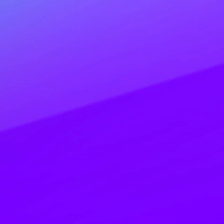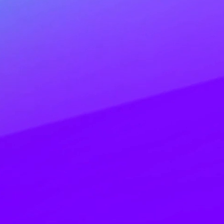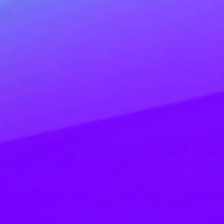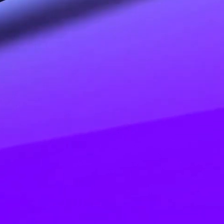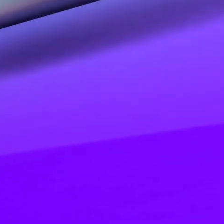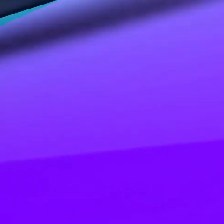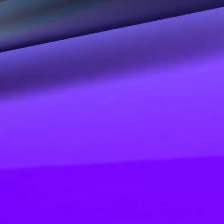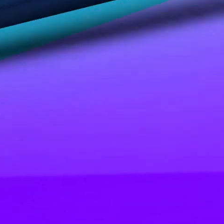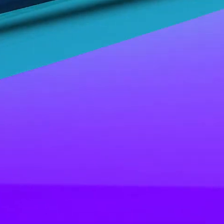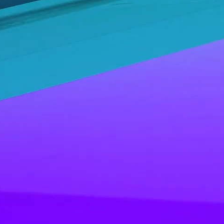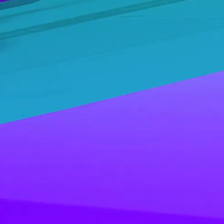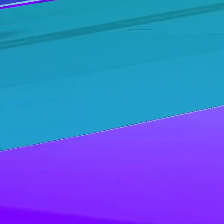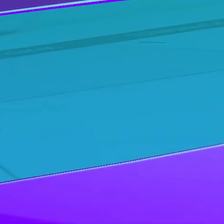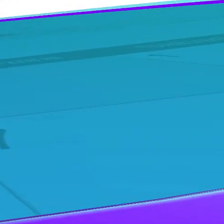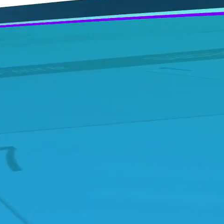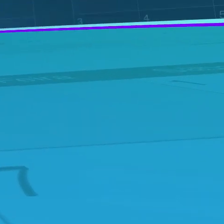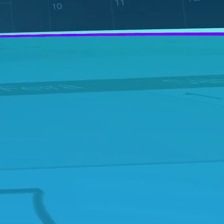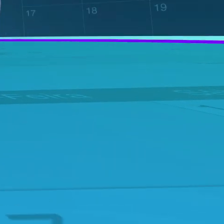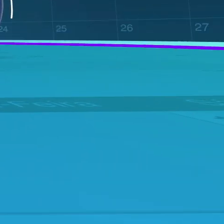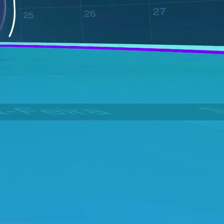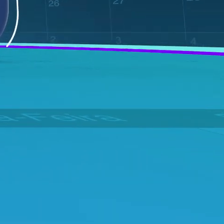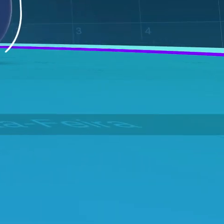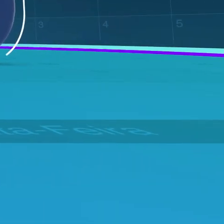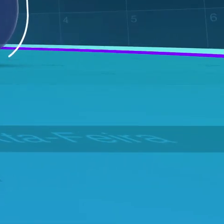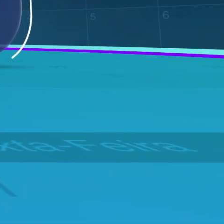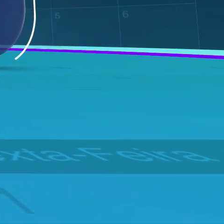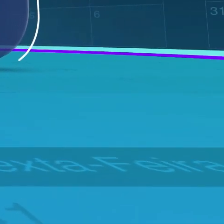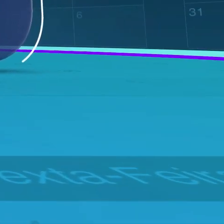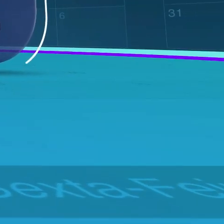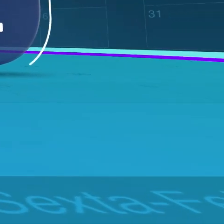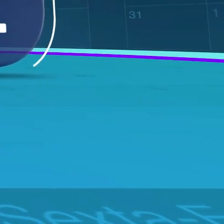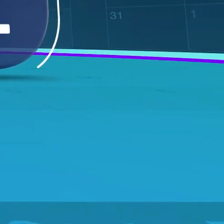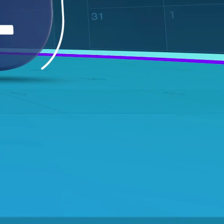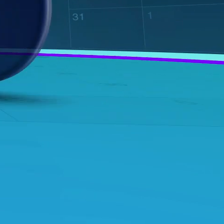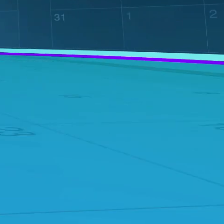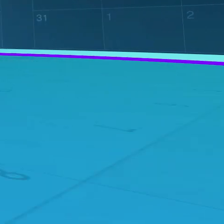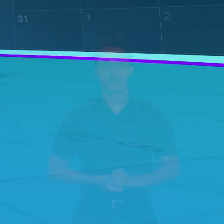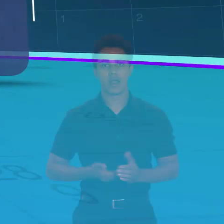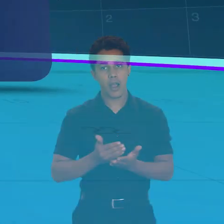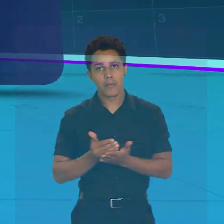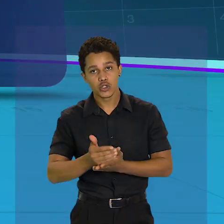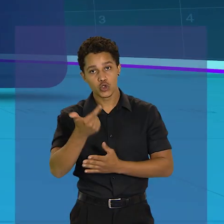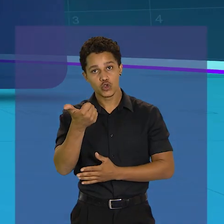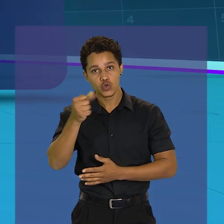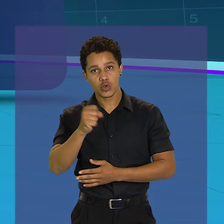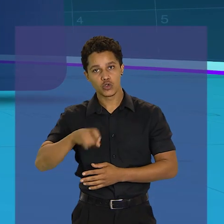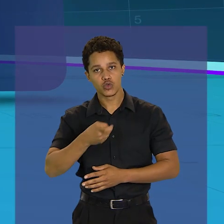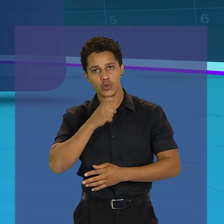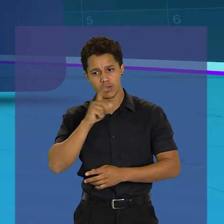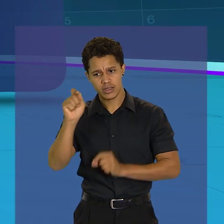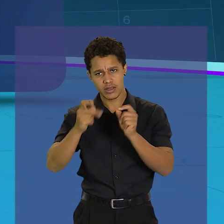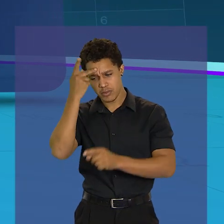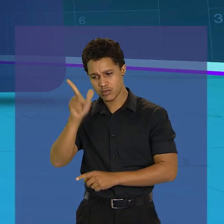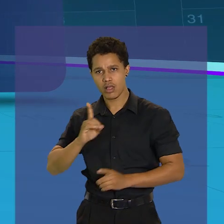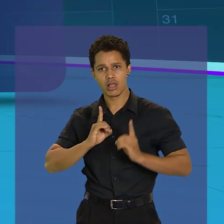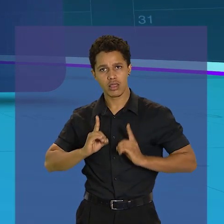e a partir de 18 de julho quem tem algum tipo de deficiência